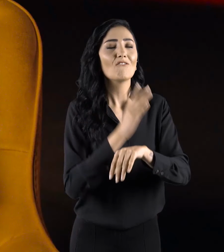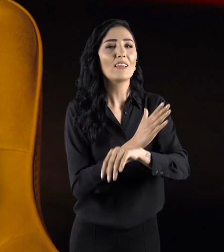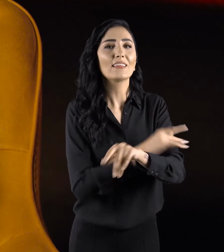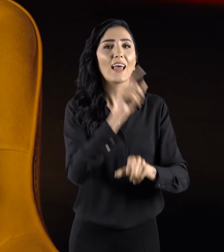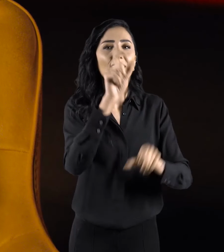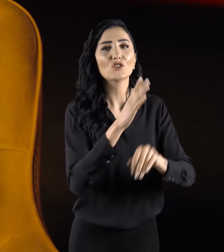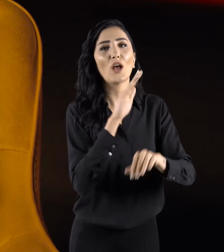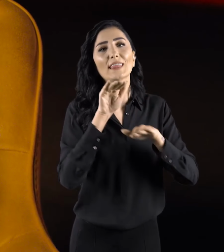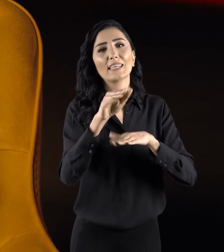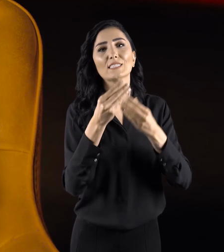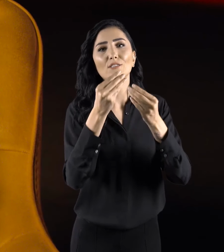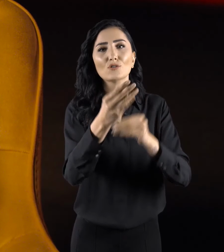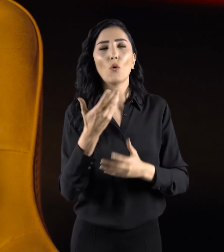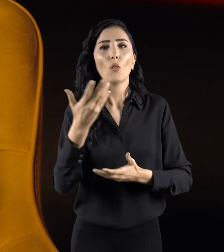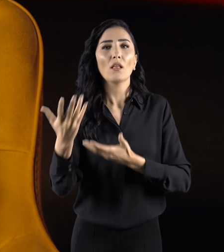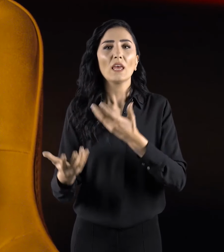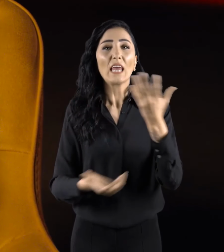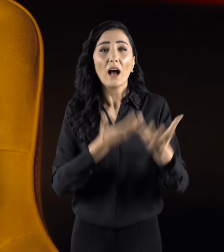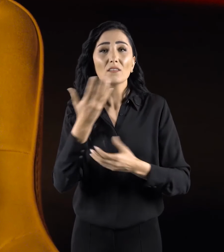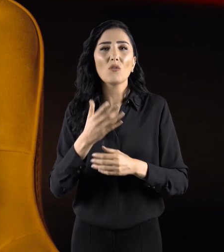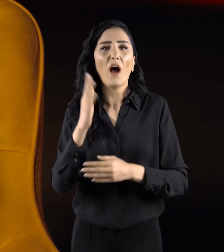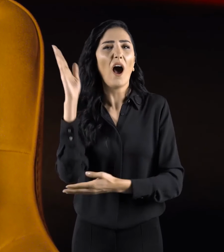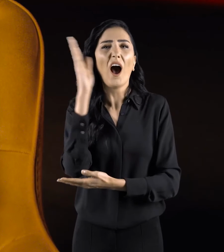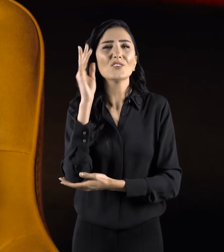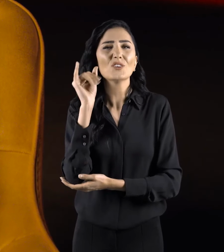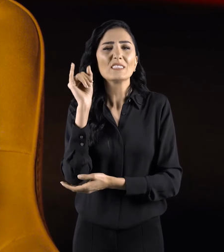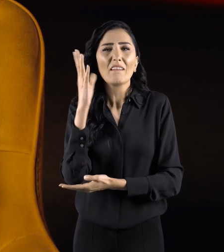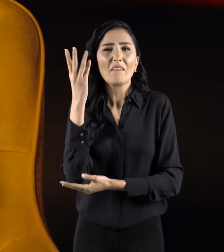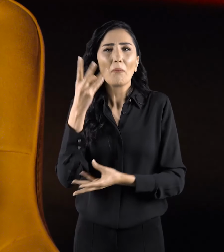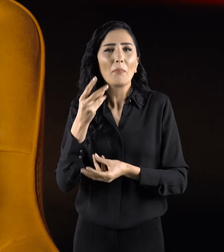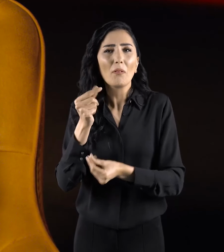Yangından dolayı zayıflayan ağaçlar düşme tehlikesi yaratabilir.